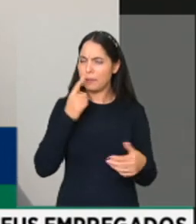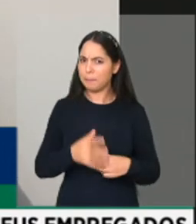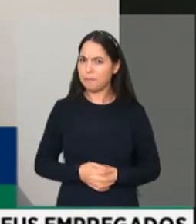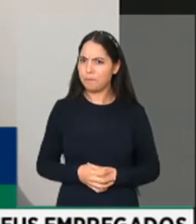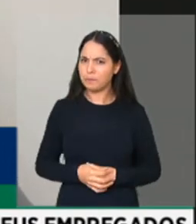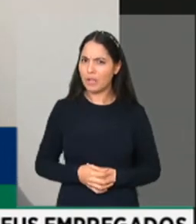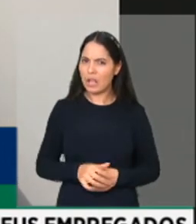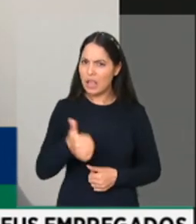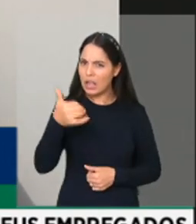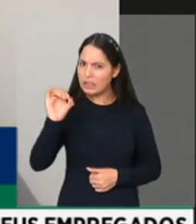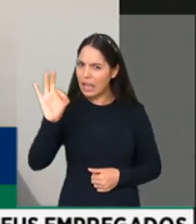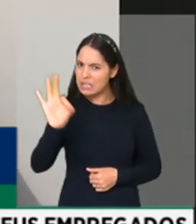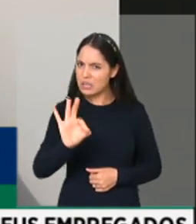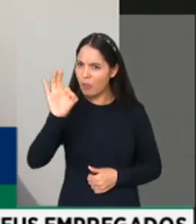PEGARMOS 10% DOS RECURSOS DESTINAR... A ESSA COMPRA SEM